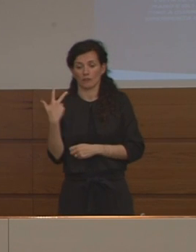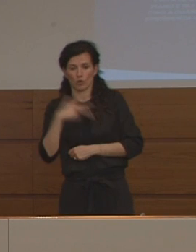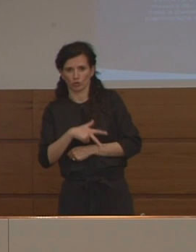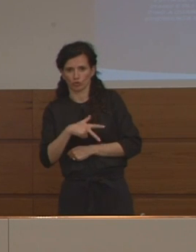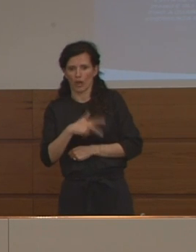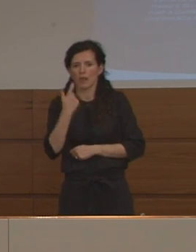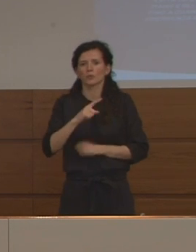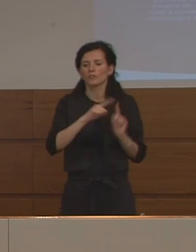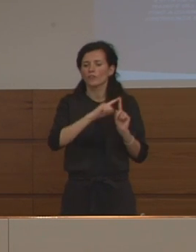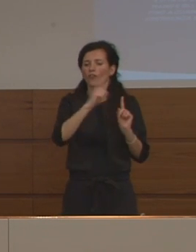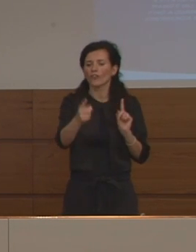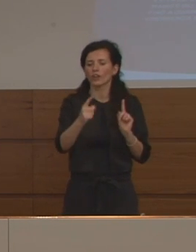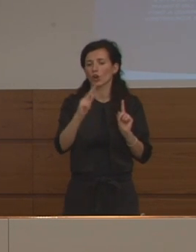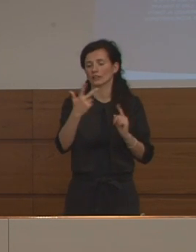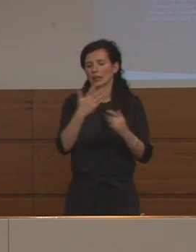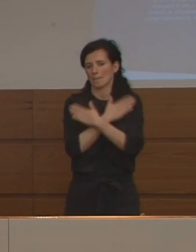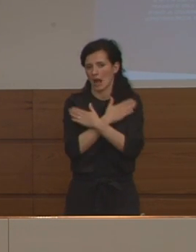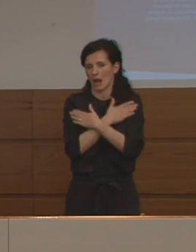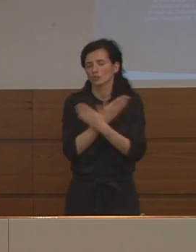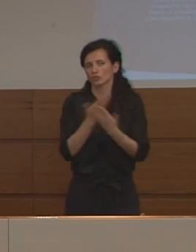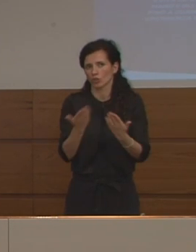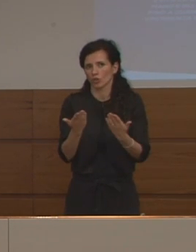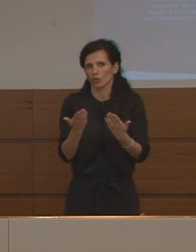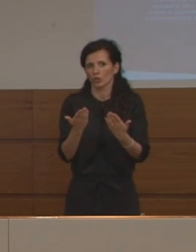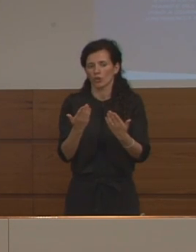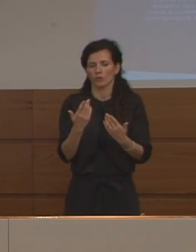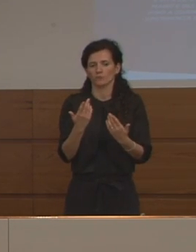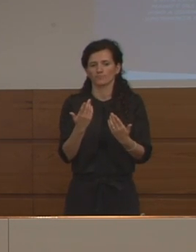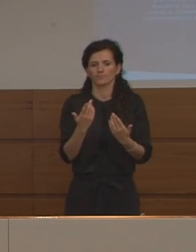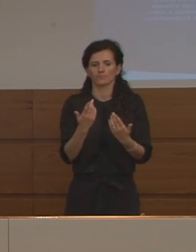cambiare poi molto, anche se quella economica invece avrà delle novità.